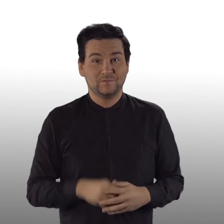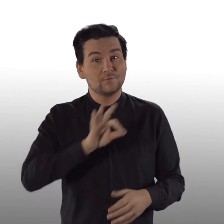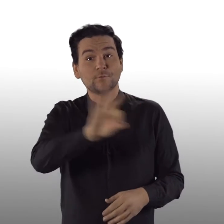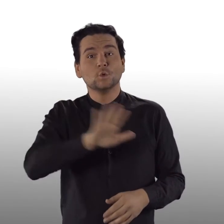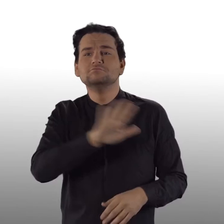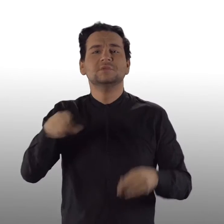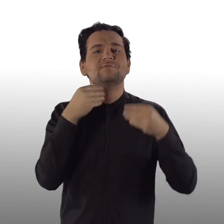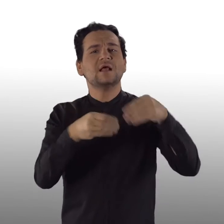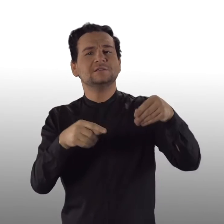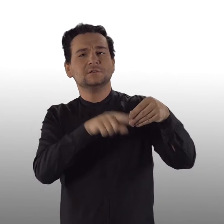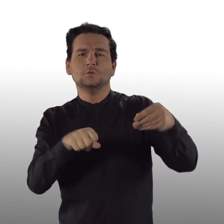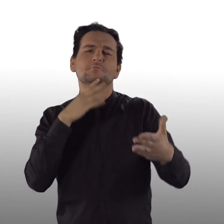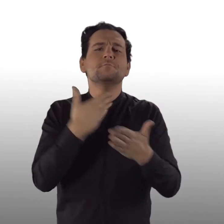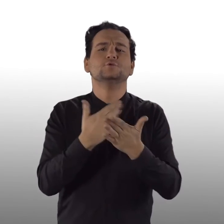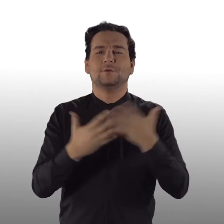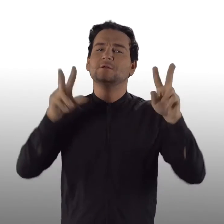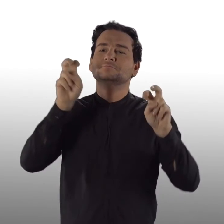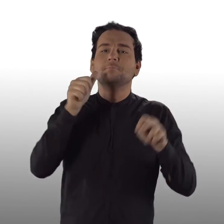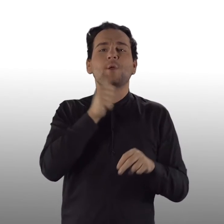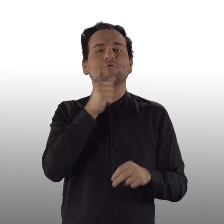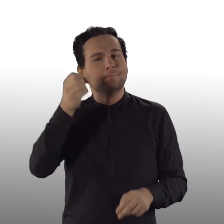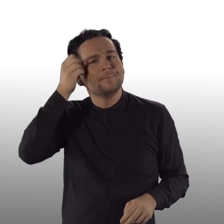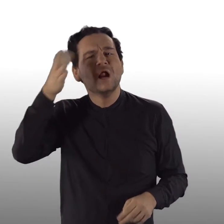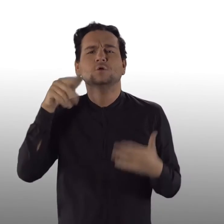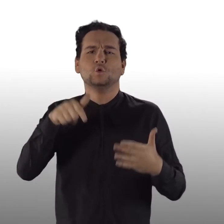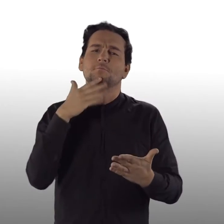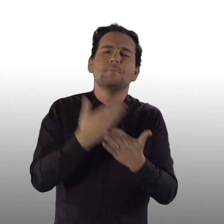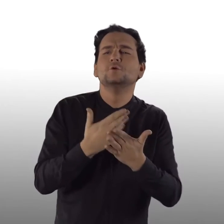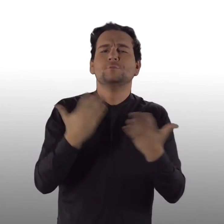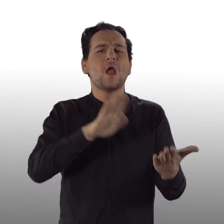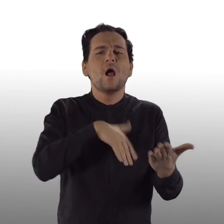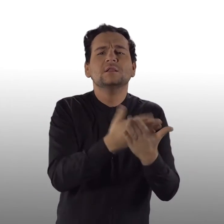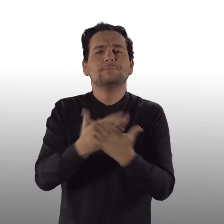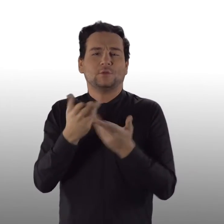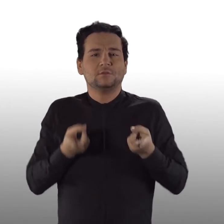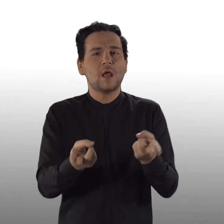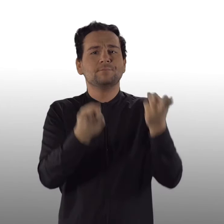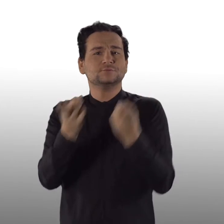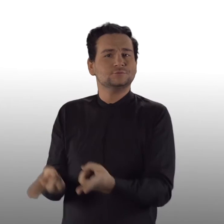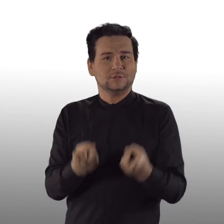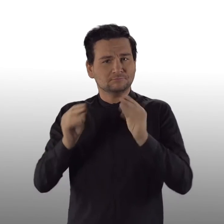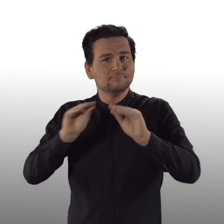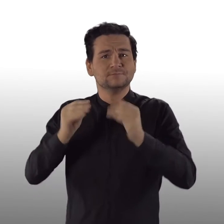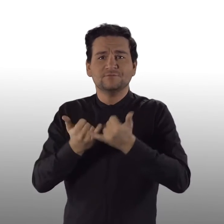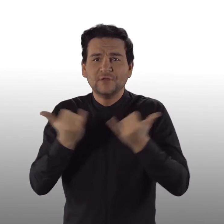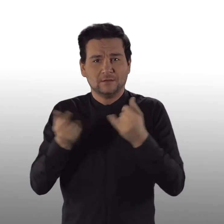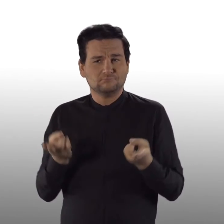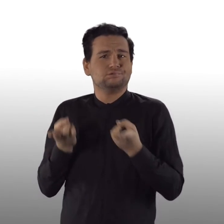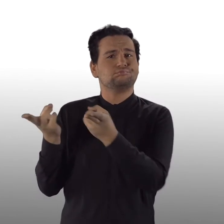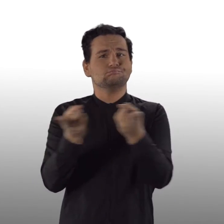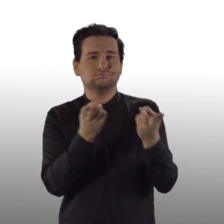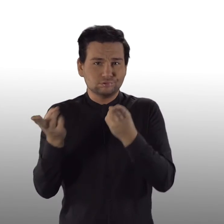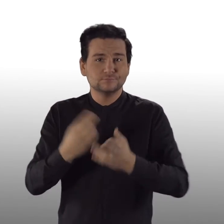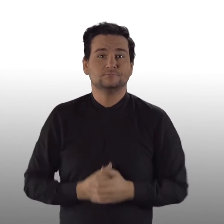Zur Qualifikation im Bereich „Berufliche Bildung“ gehört zum Beispiel eine Gabelstaplerschulung.